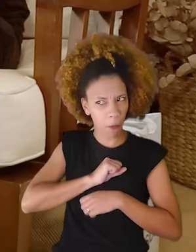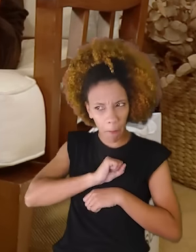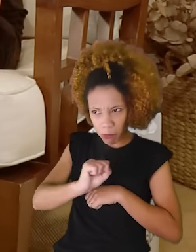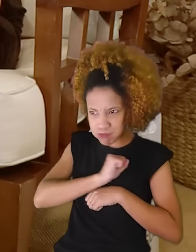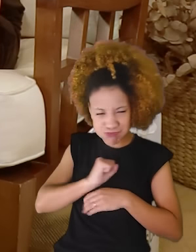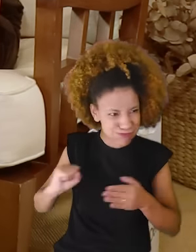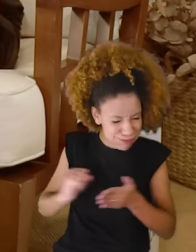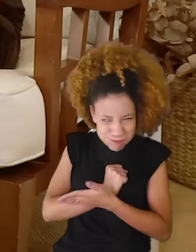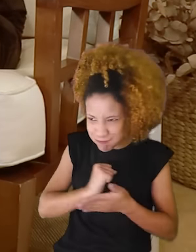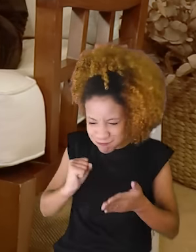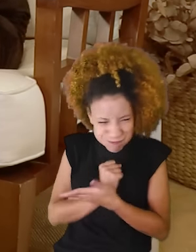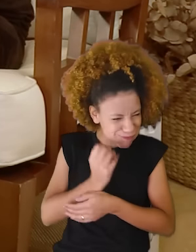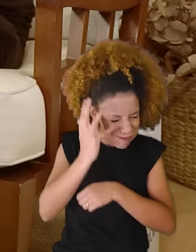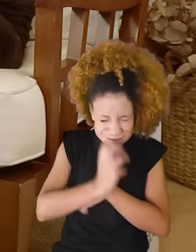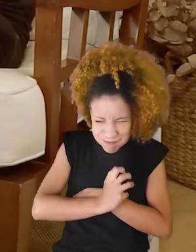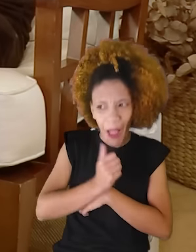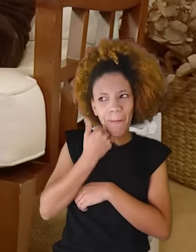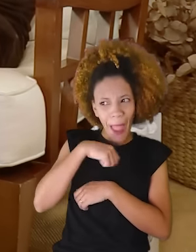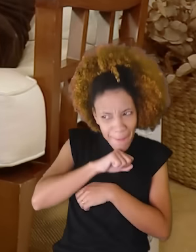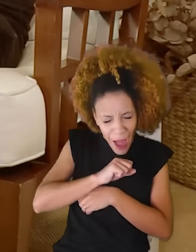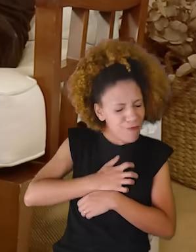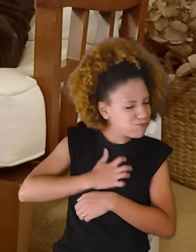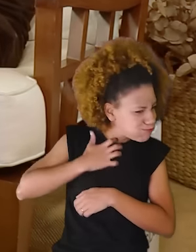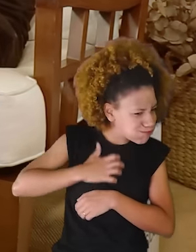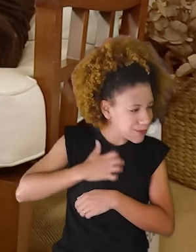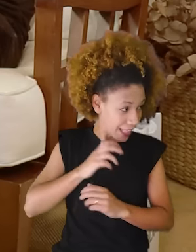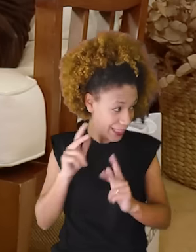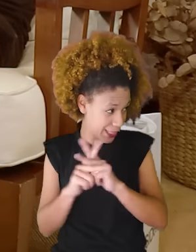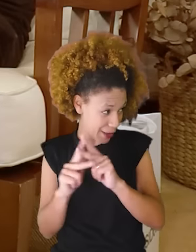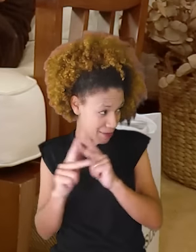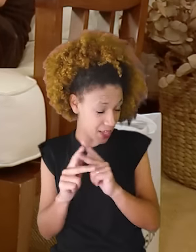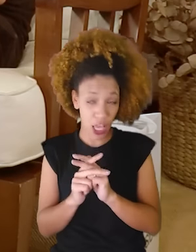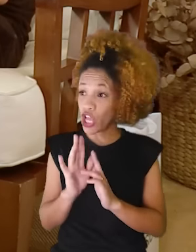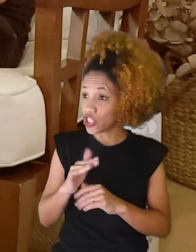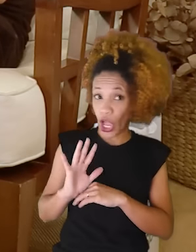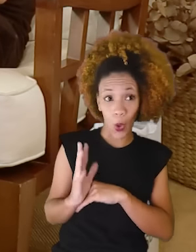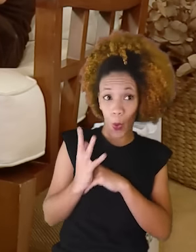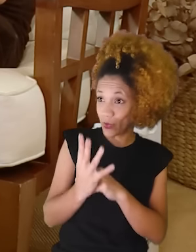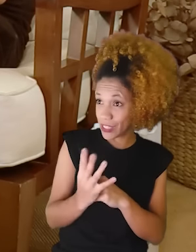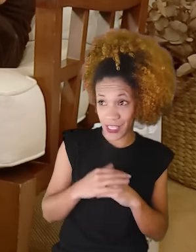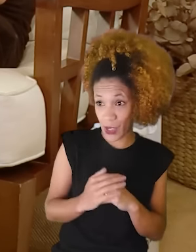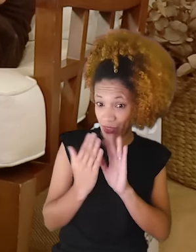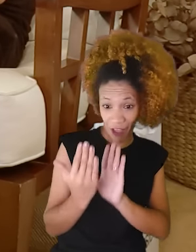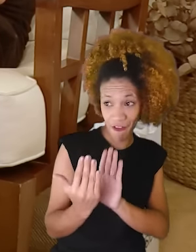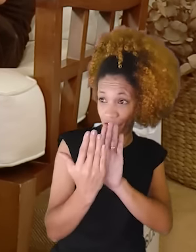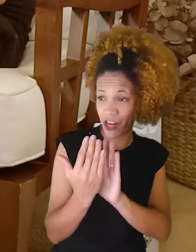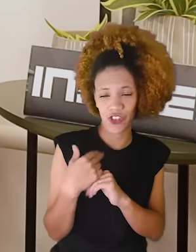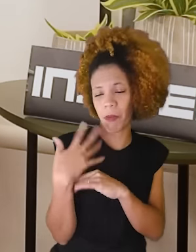putaça de verdade Fica putaça mesmo já aconteceu na frente dela da pessoa ficar tipo encostando